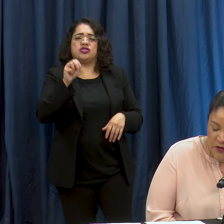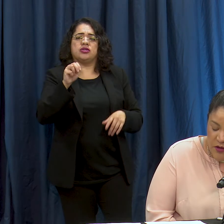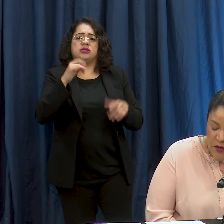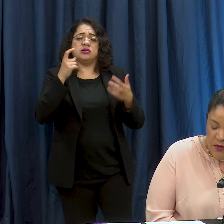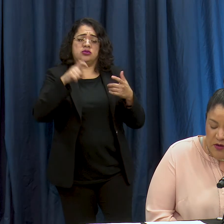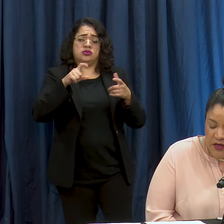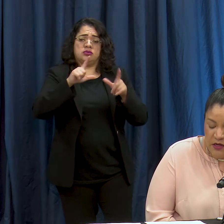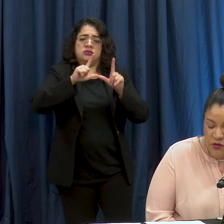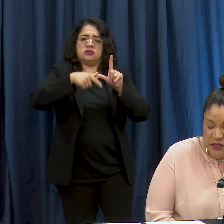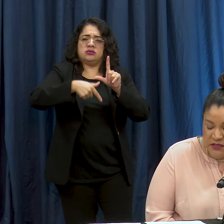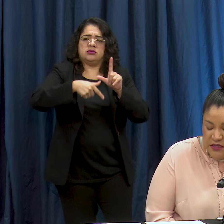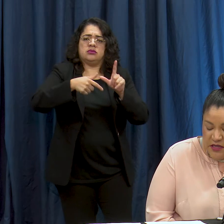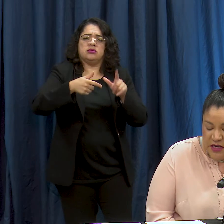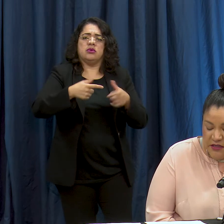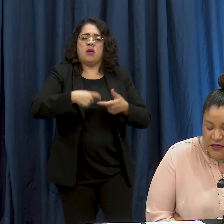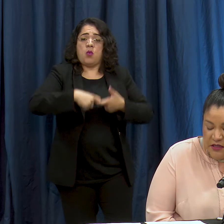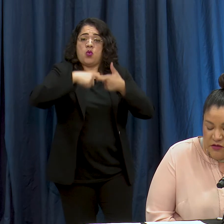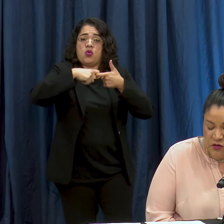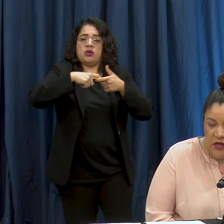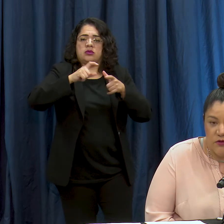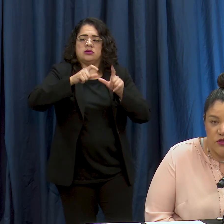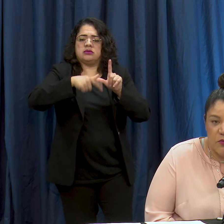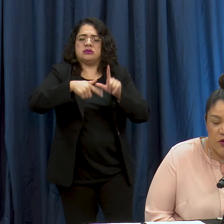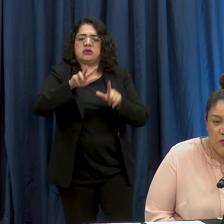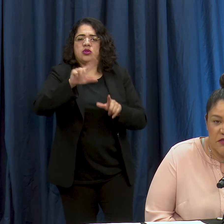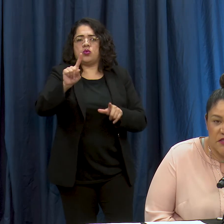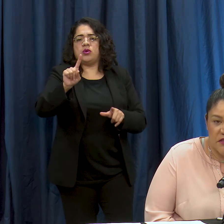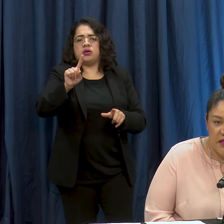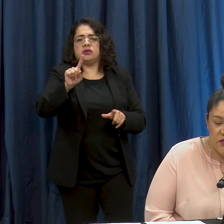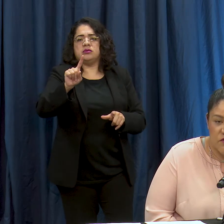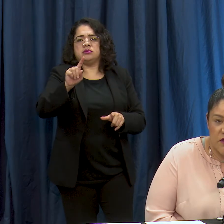pero lo queremos extender al treinta y uno de agosto pero más detalles sobre